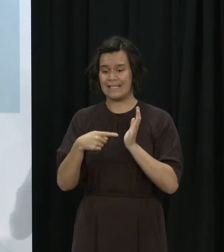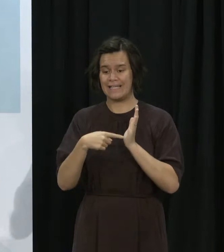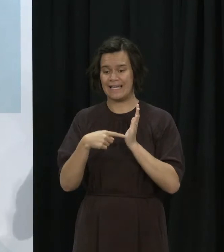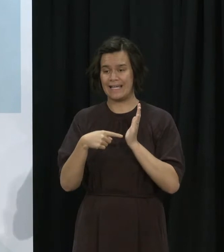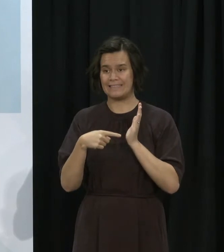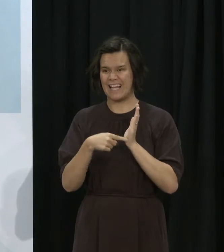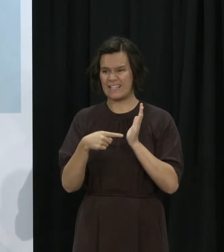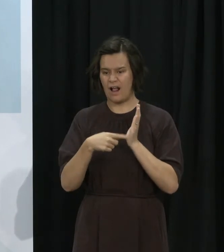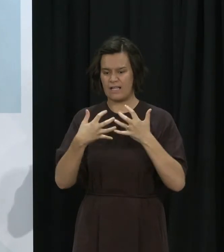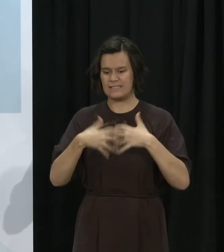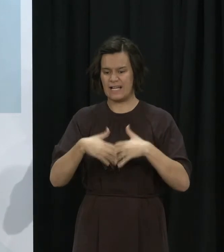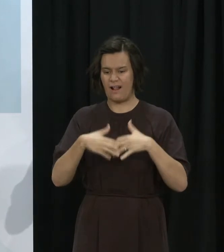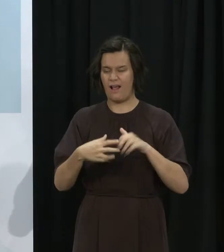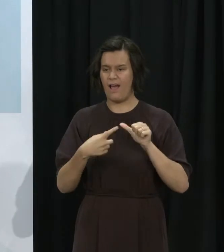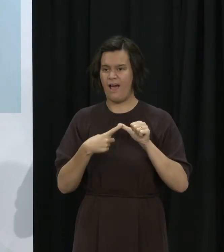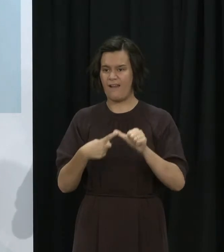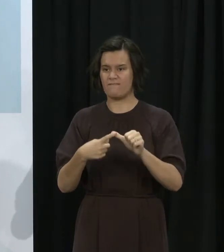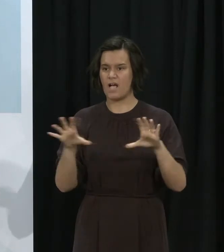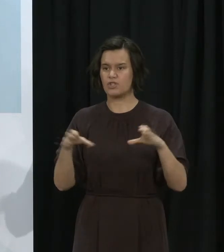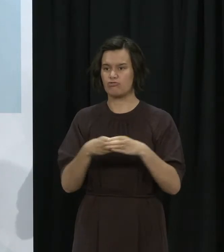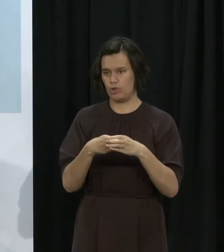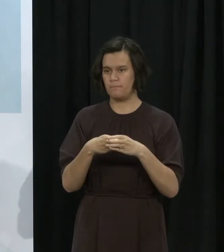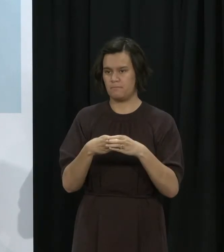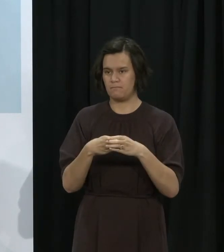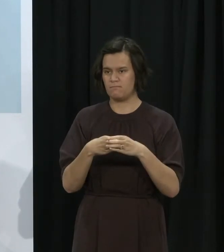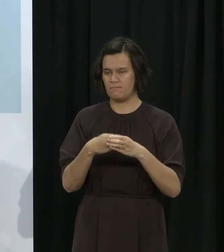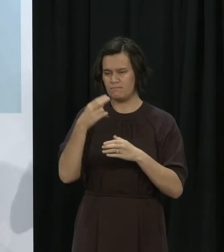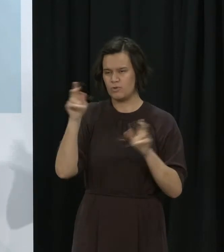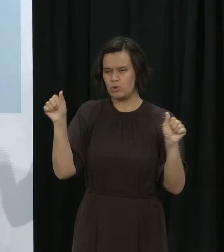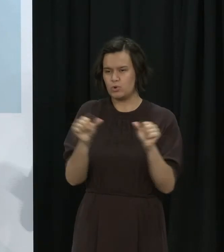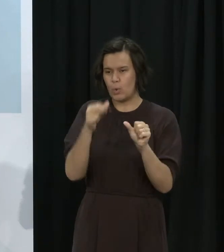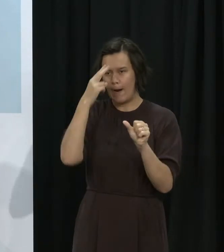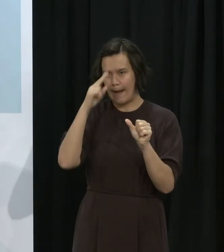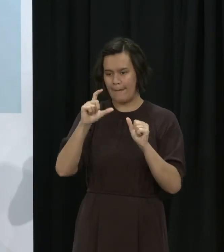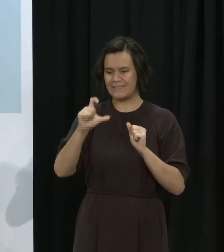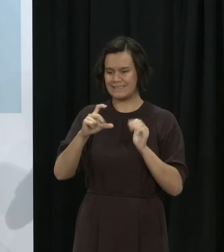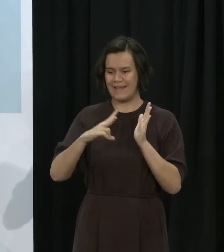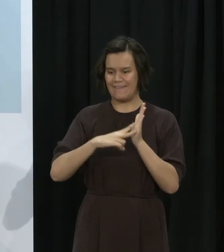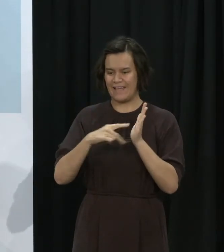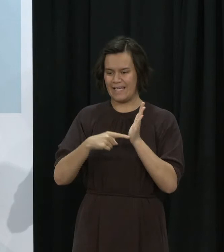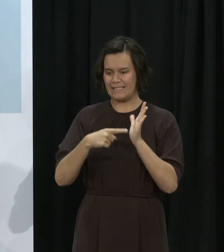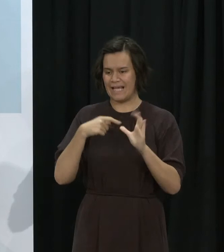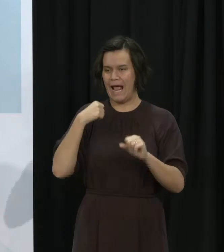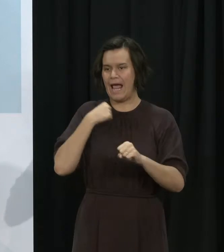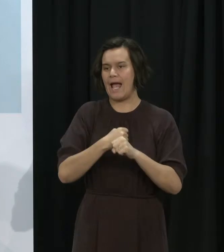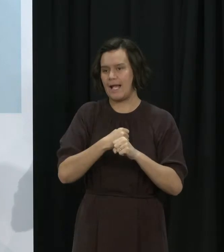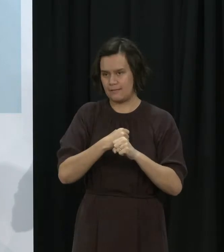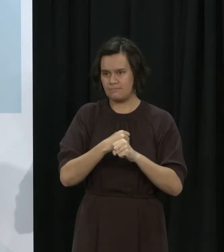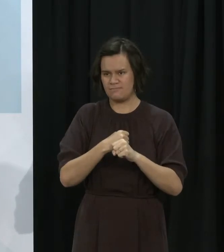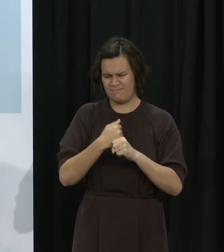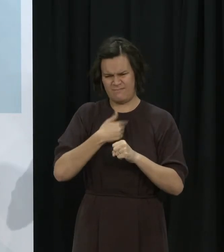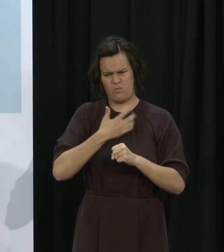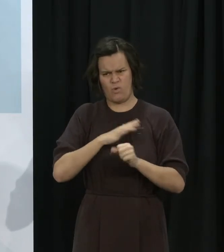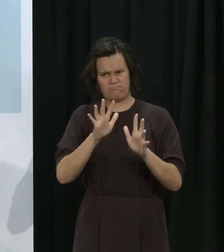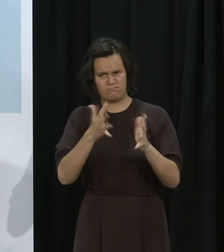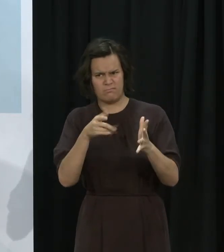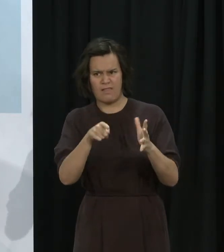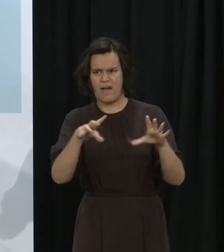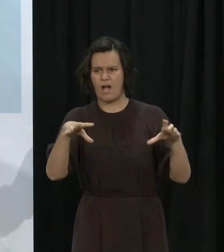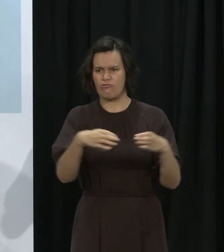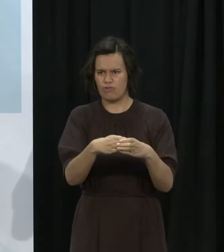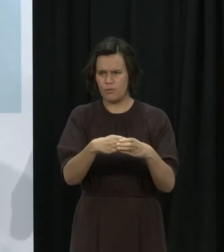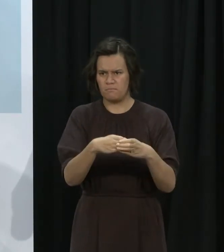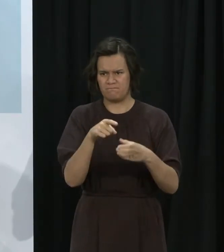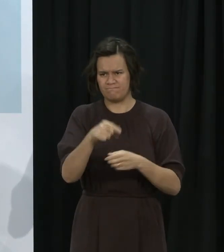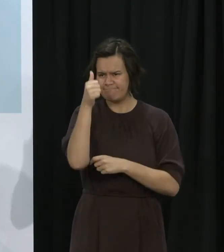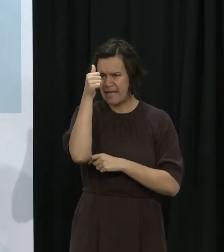ki Doctor Ian Town.